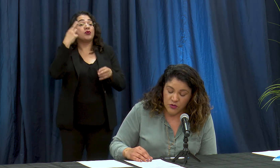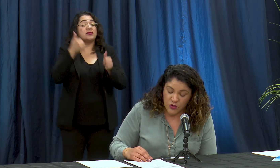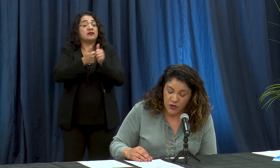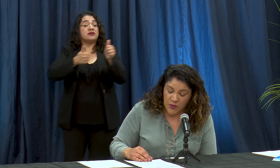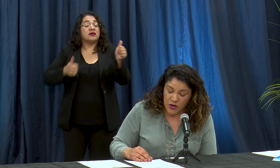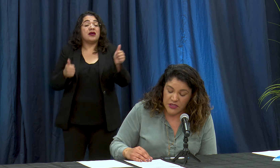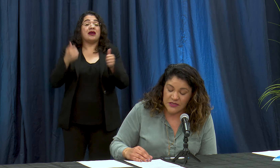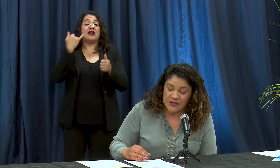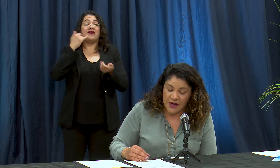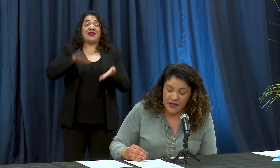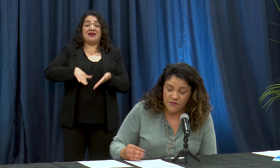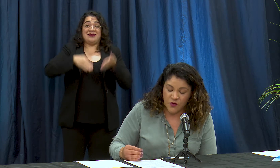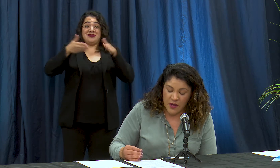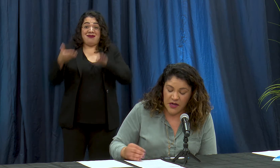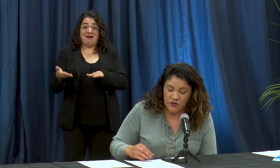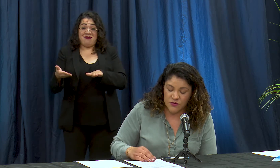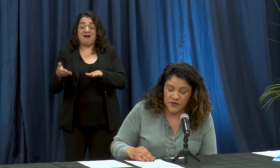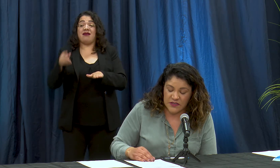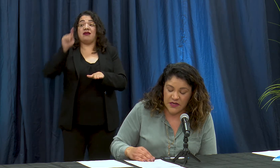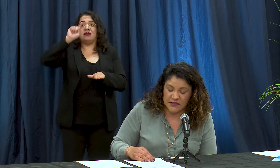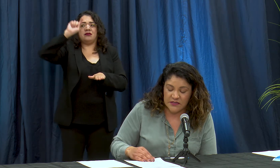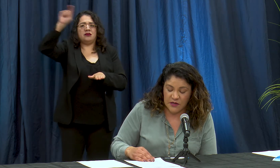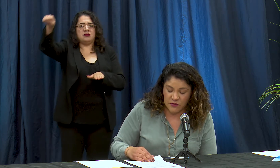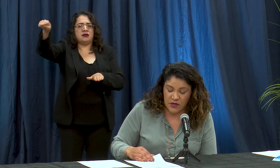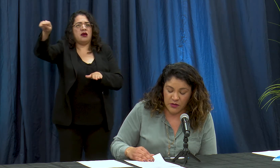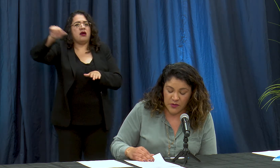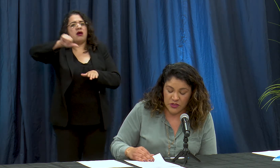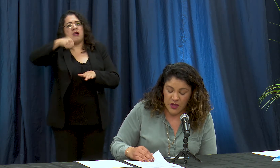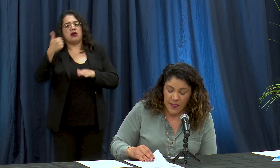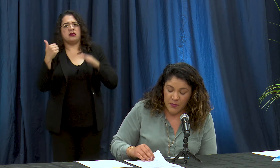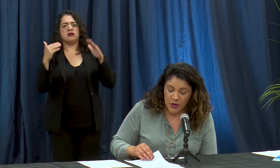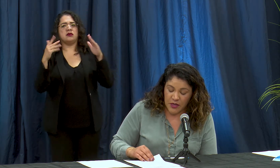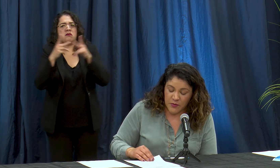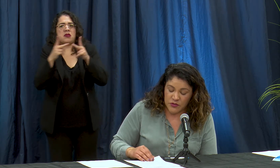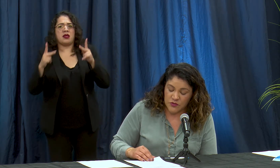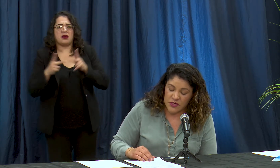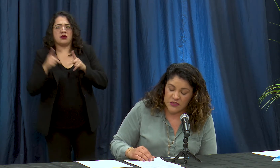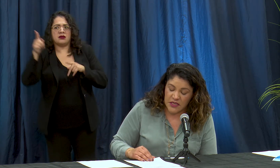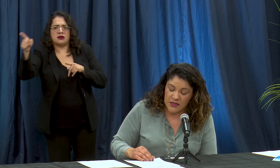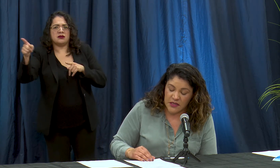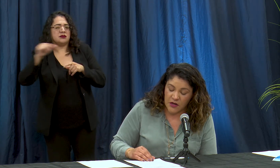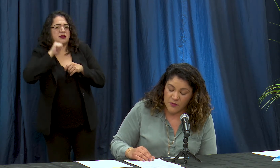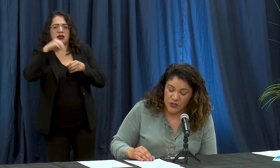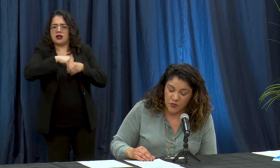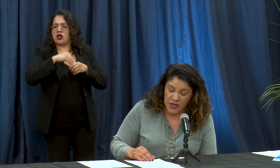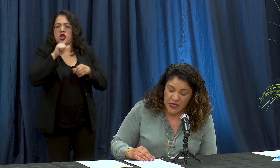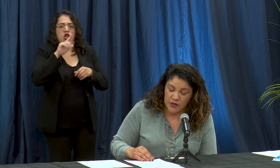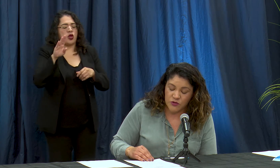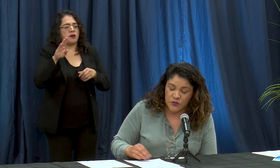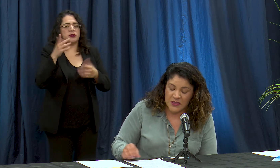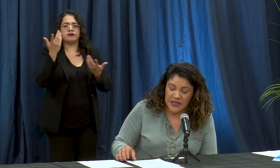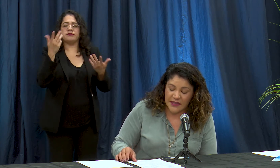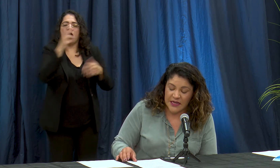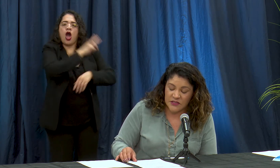Acurio la muerte tendrá que inform are a los oficial a's de salud l on bitch por ejemplo Chien resident a day-long victim where a en un hospital de la